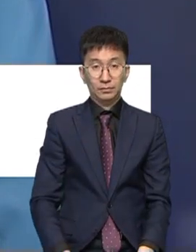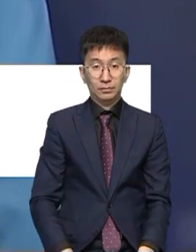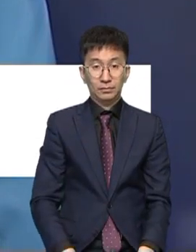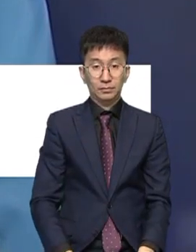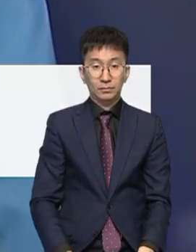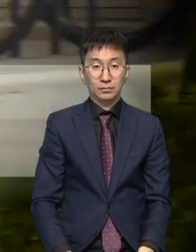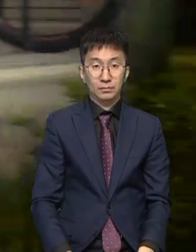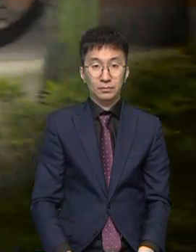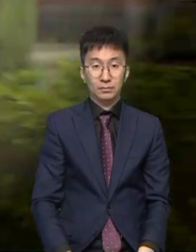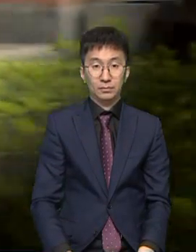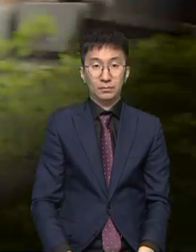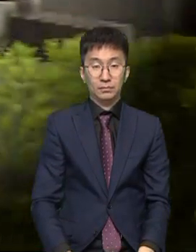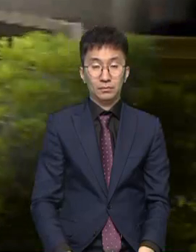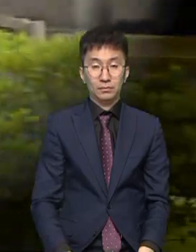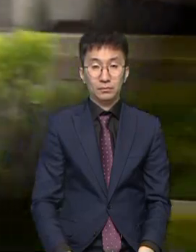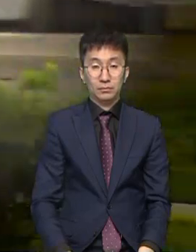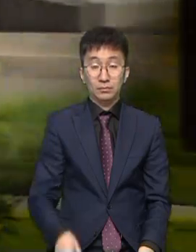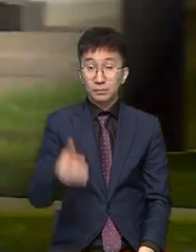(특파원) 킹 이등병은 한국인을 폭행한